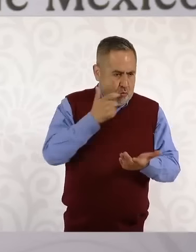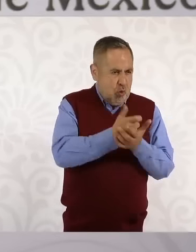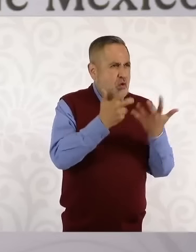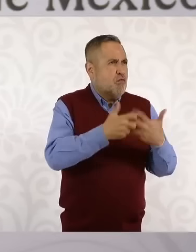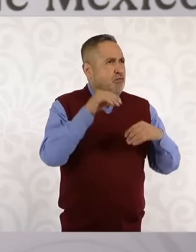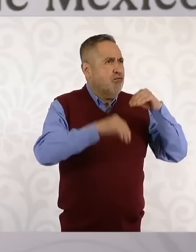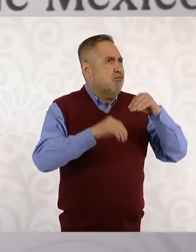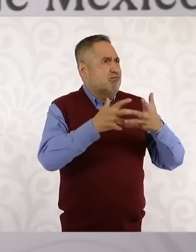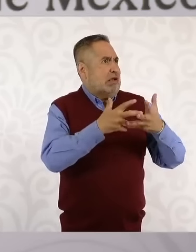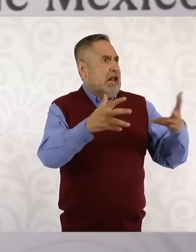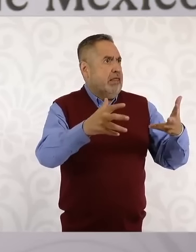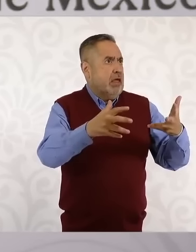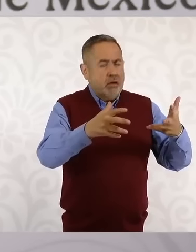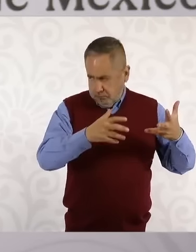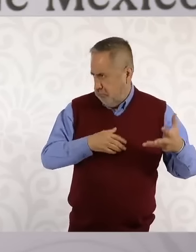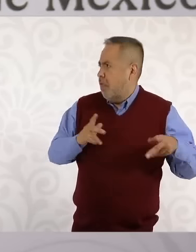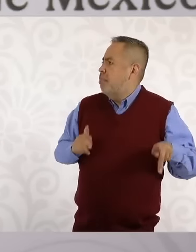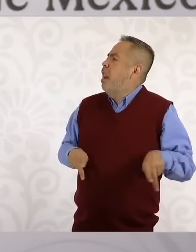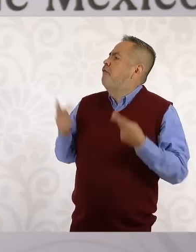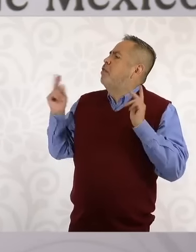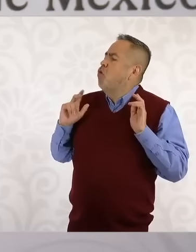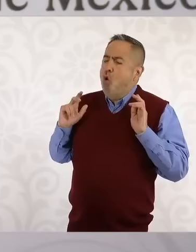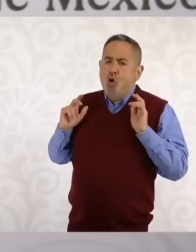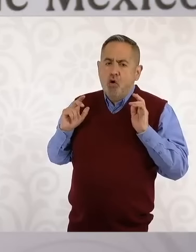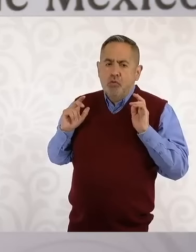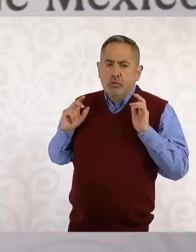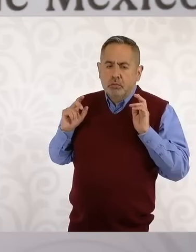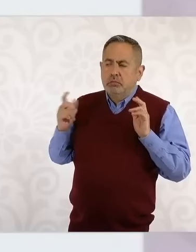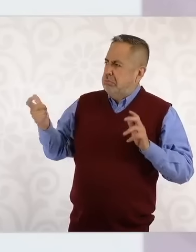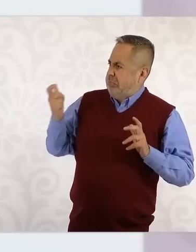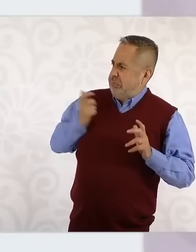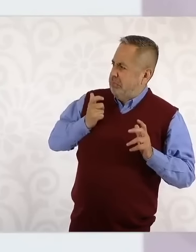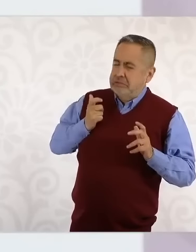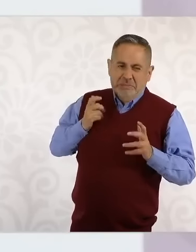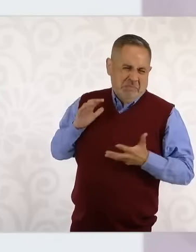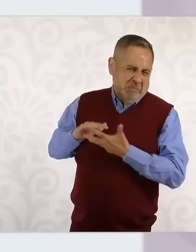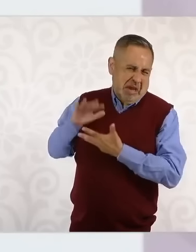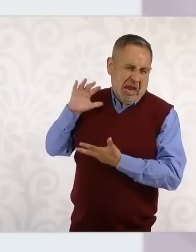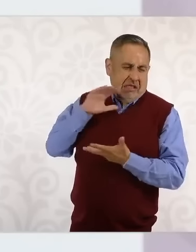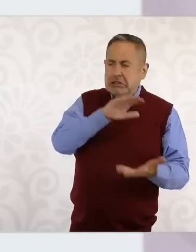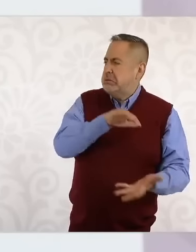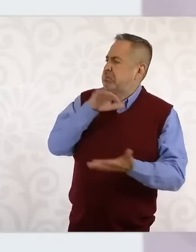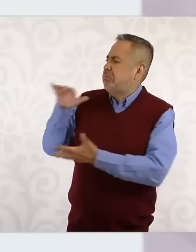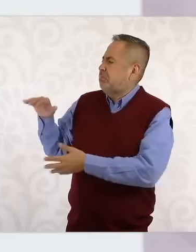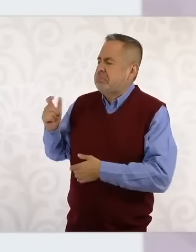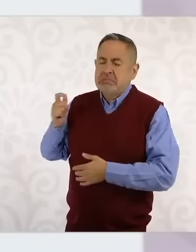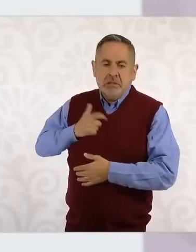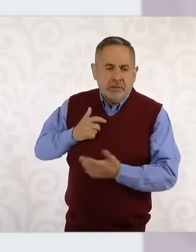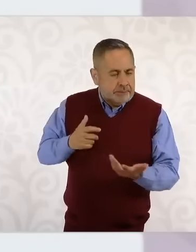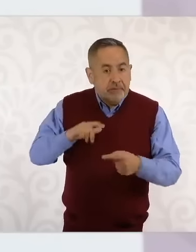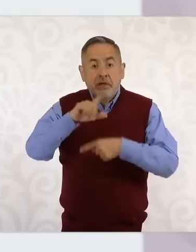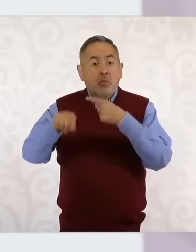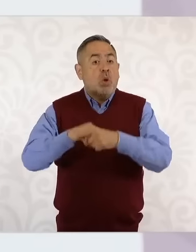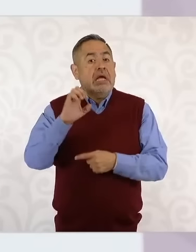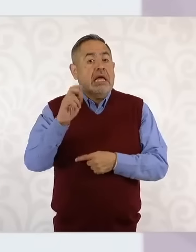Electricidad. En 2013 se cambia la Constitución con Peña Nieto, la llamada reforma energética.